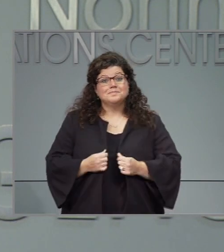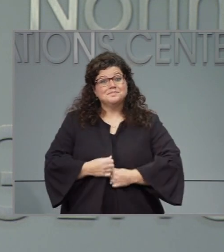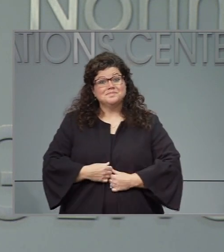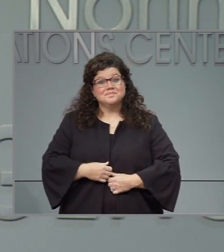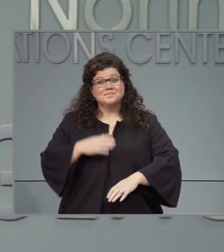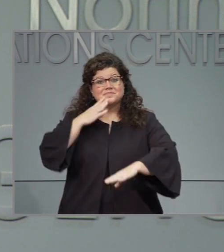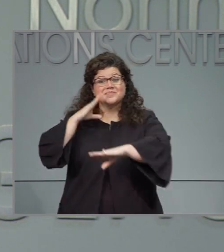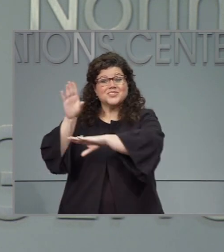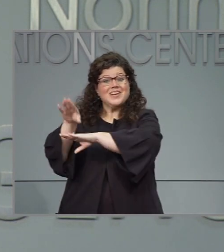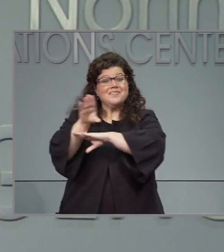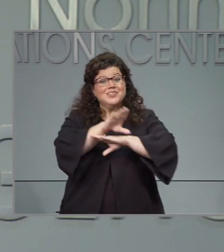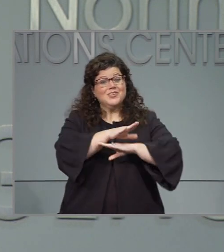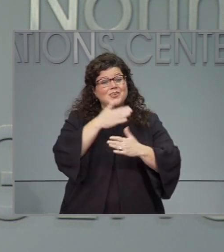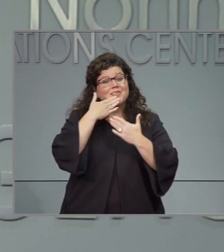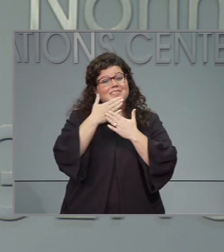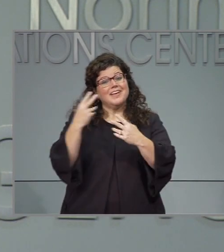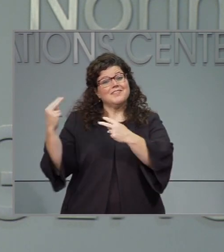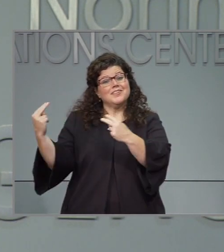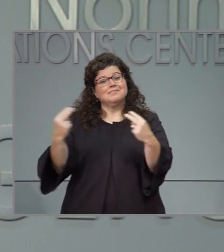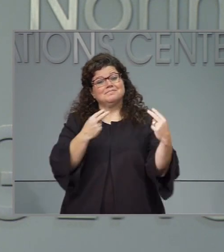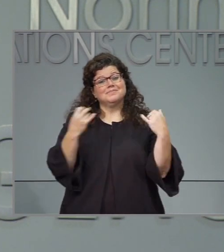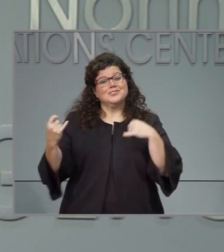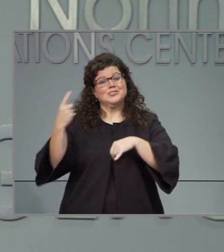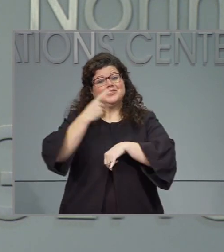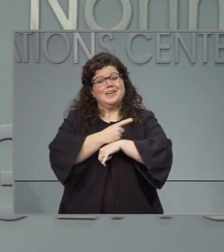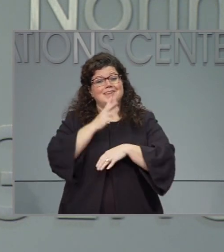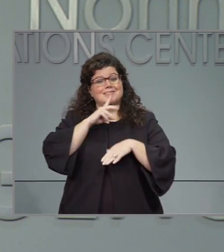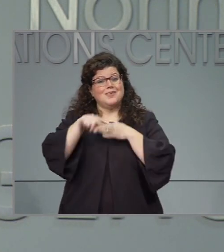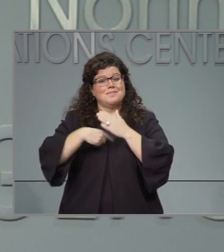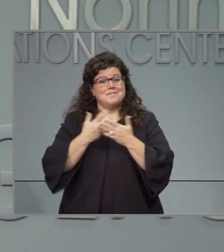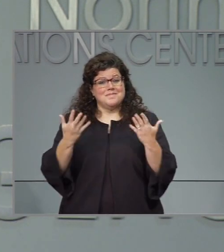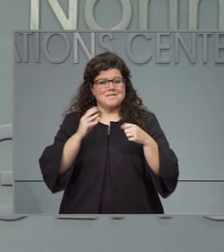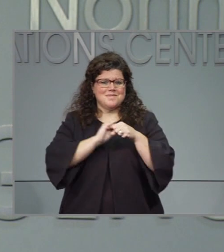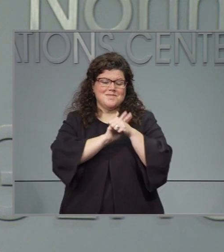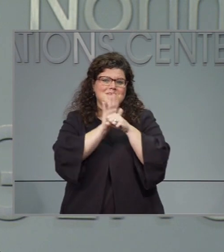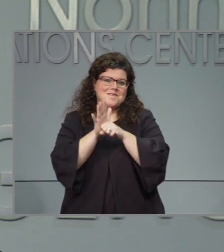Muy buenas tardes a todos y gracias por escuchar la información más reciente sobre covid diecinueve en Carolina